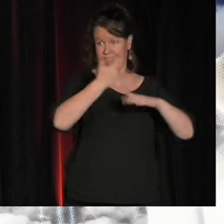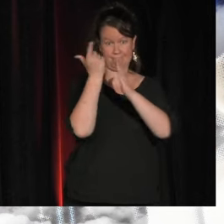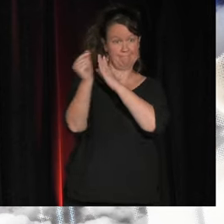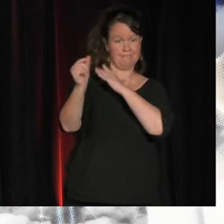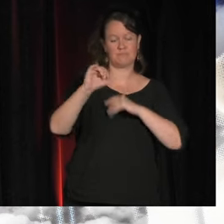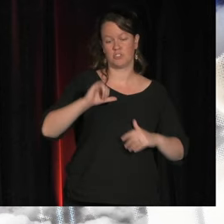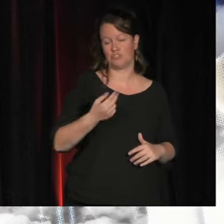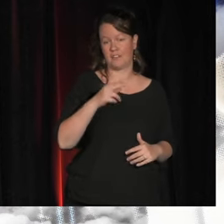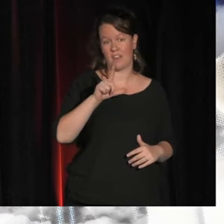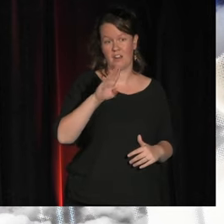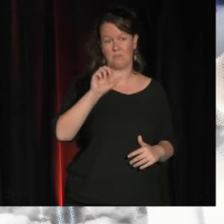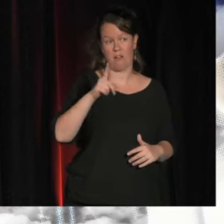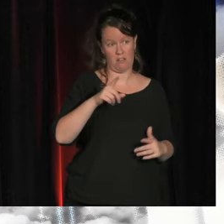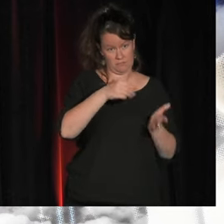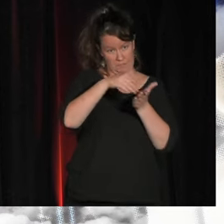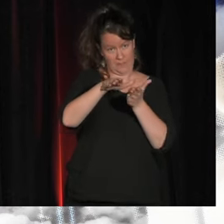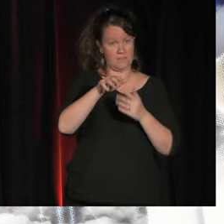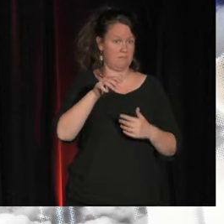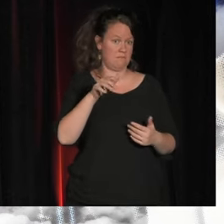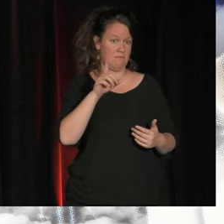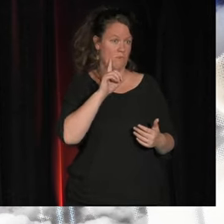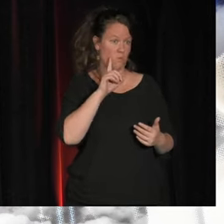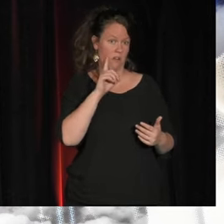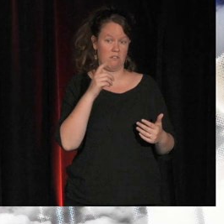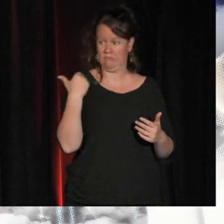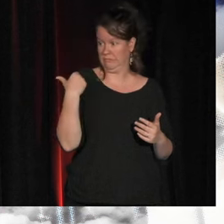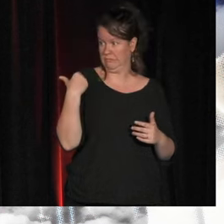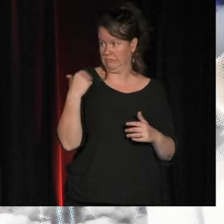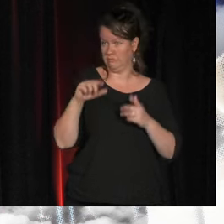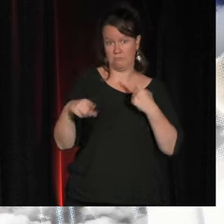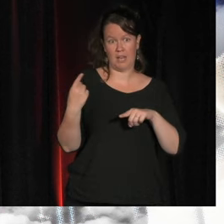Allen Brack qui a été remercié assez rapidement après être devenu patron quelques mois à peine après être arrivé.